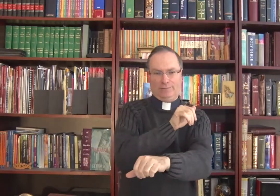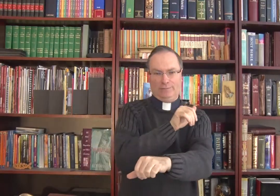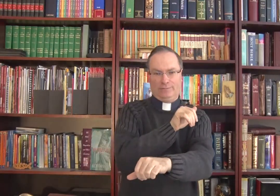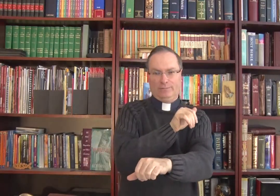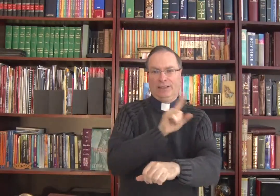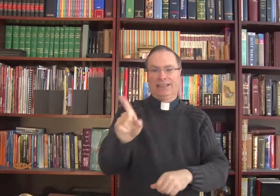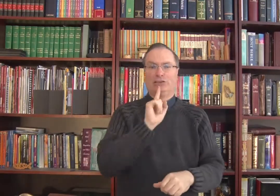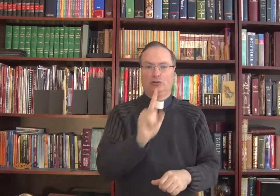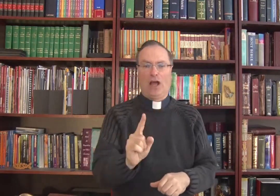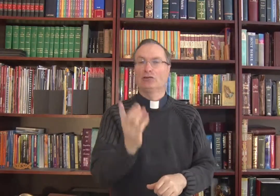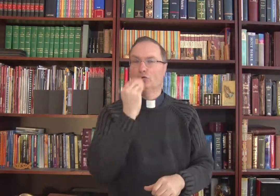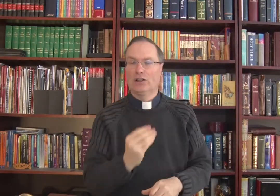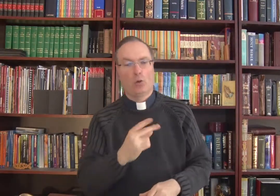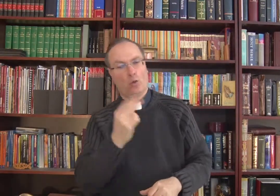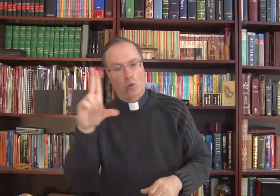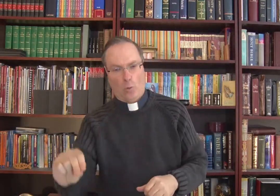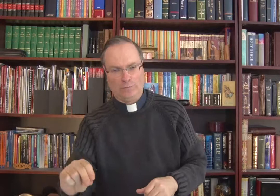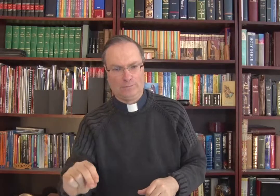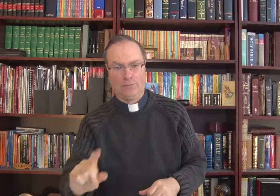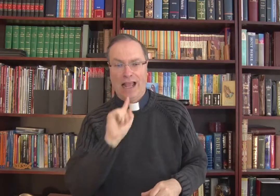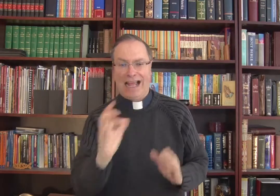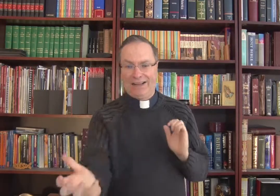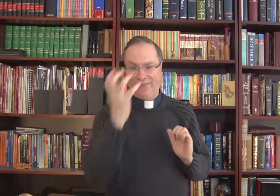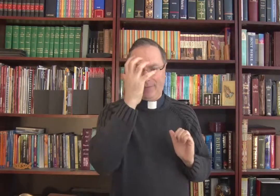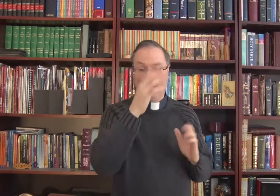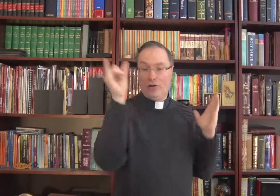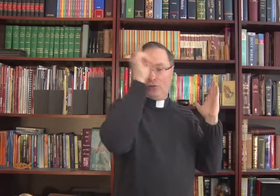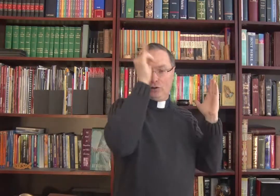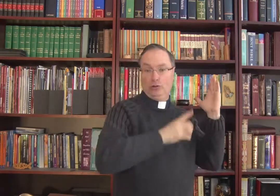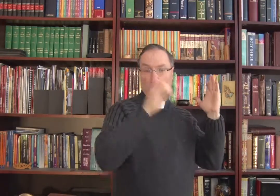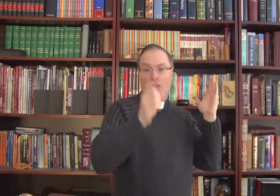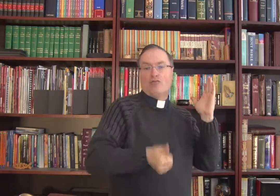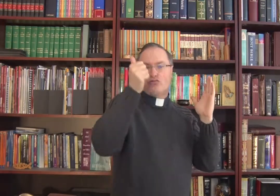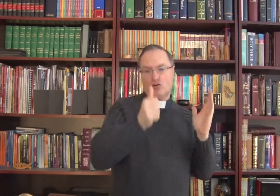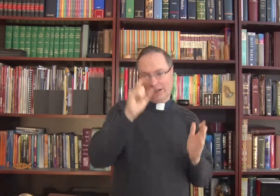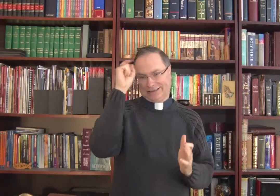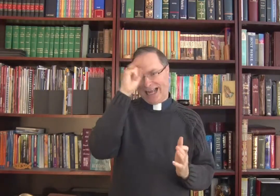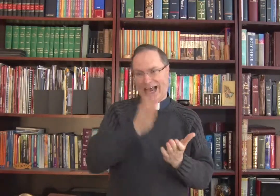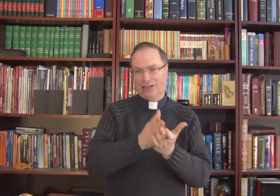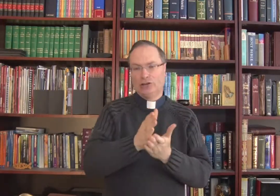qu'ils soient juifs ou non. En effet, la folie de Dieu est plus sage